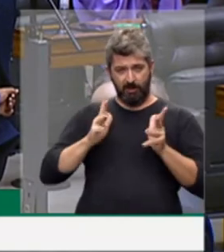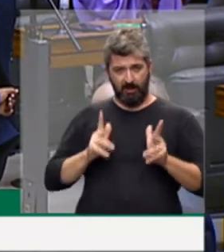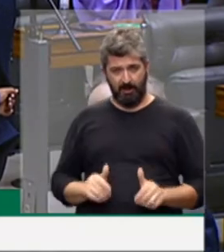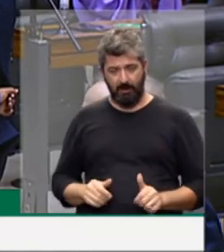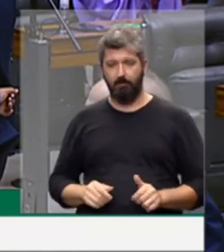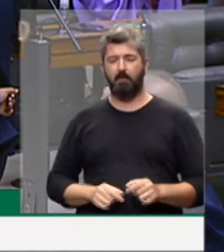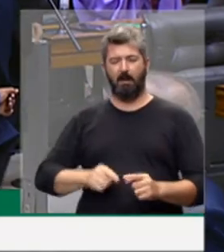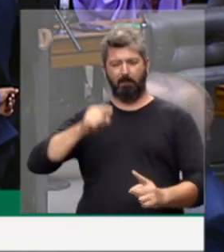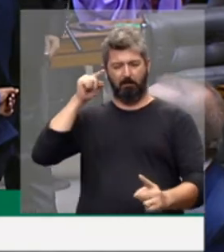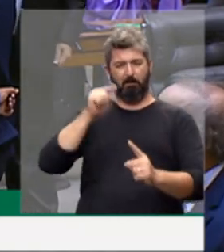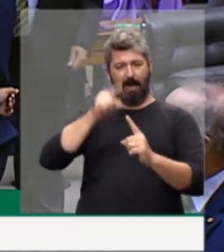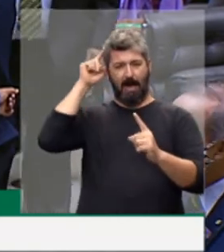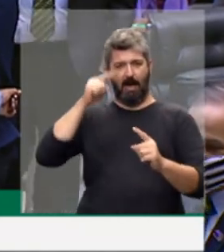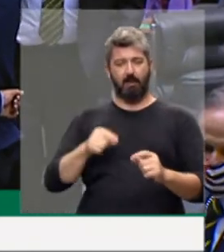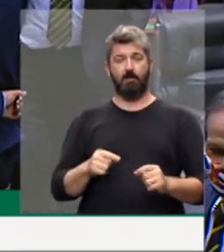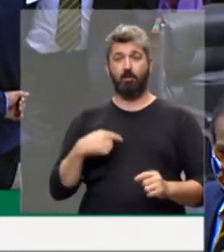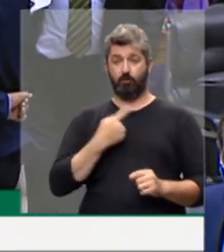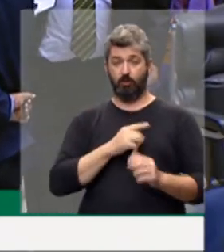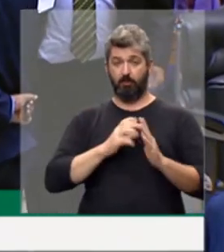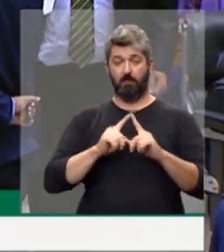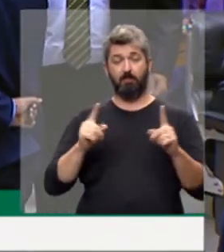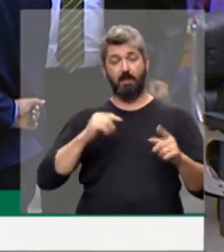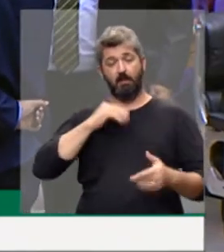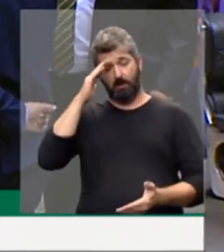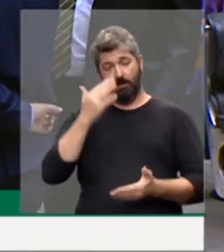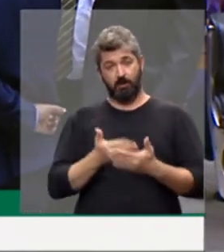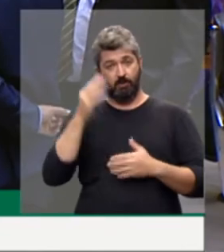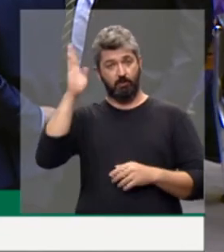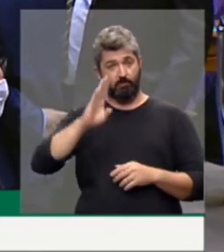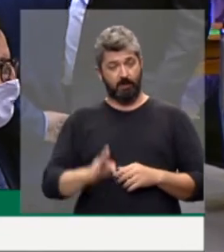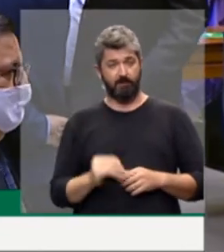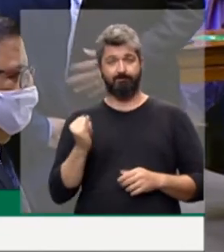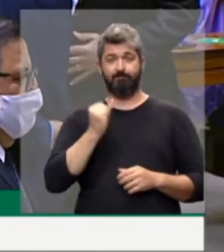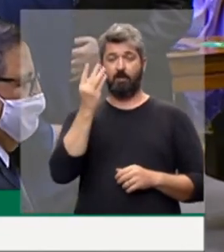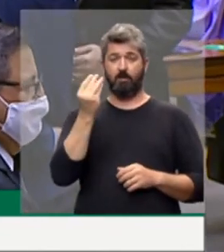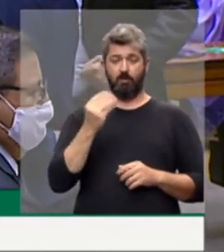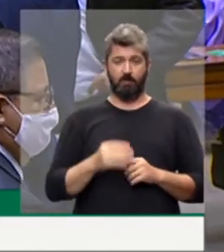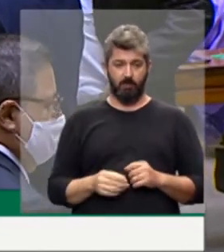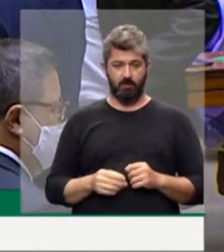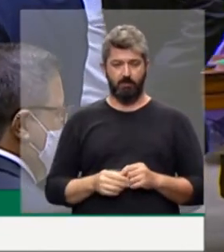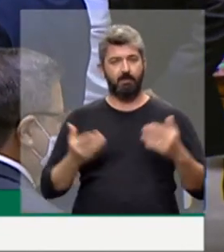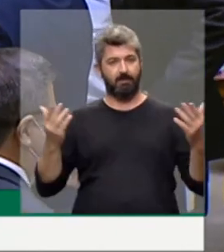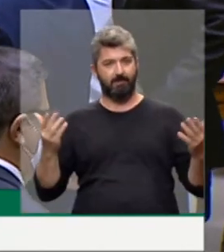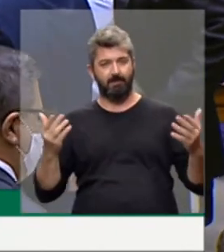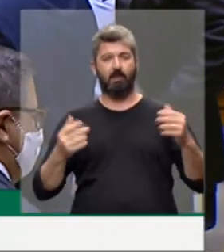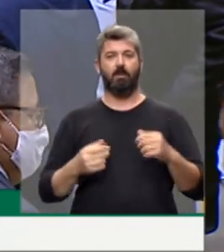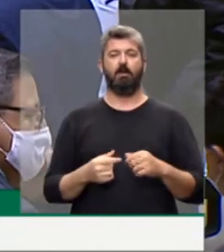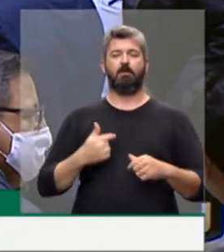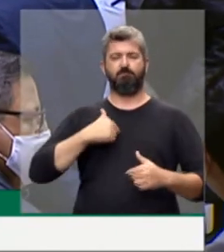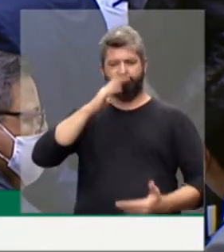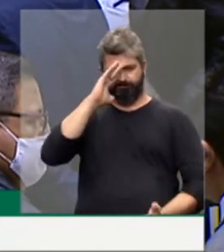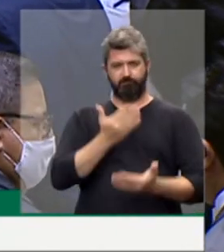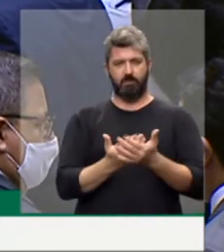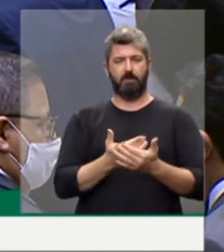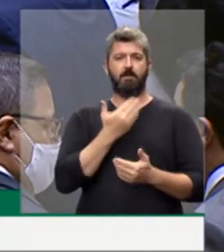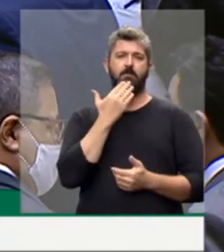BENEFÍCIOS FISCAIS, ISENÇÕES FISCAIS, AS ENERGIAS RENOVÁVEIS, ATINGE EM CHEIO ALGO QUE NÃO NOSSO PARTIDO, MAS ACREDITAMOS QUE